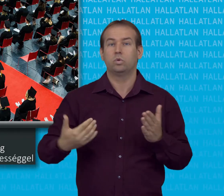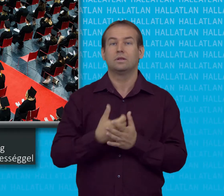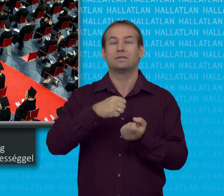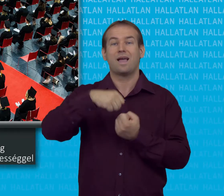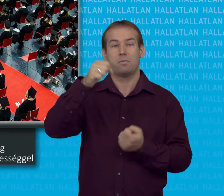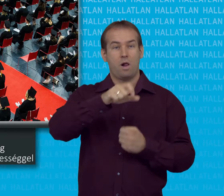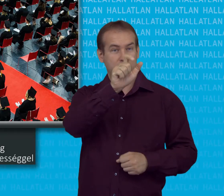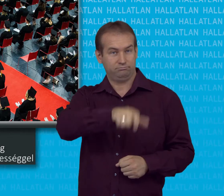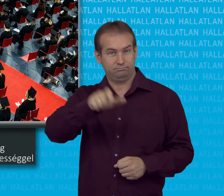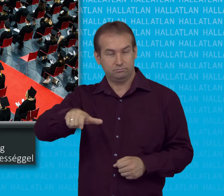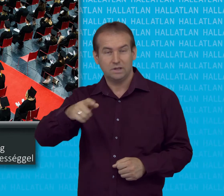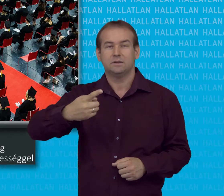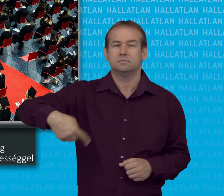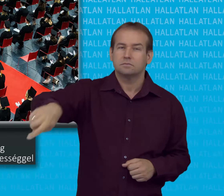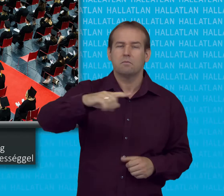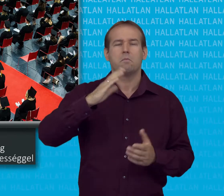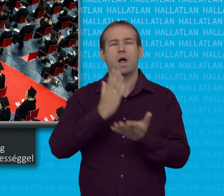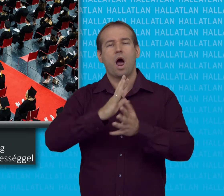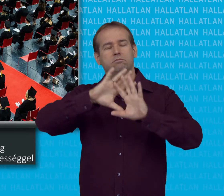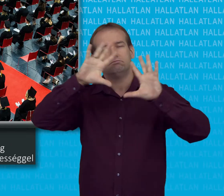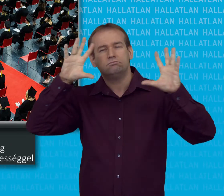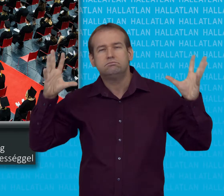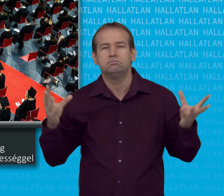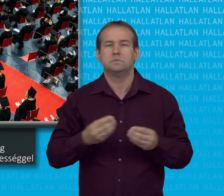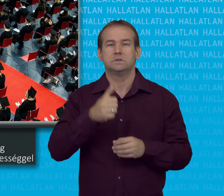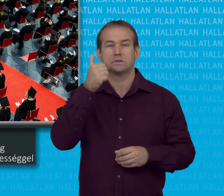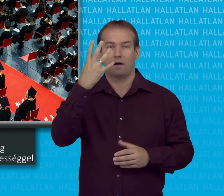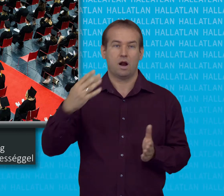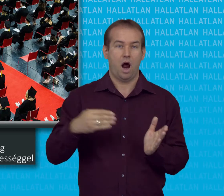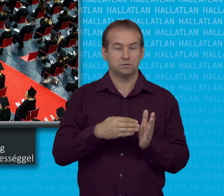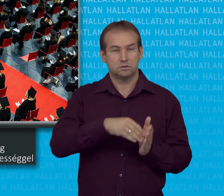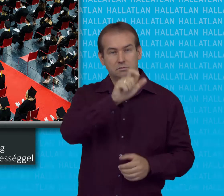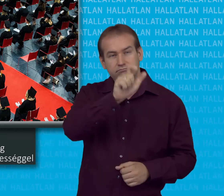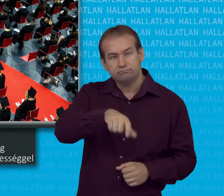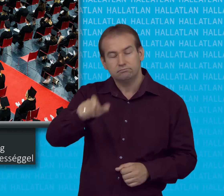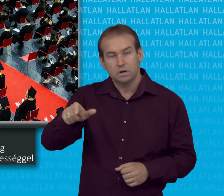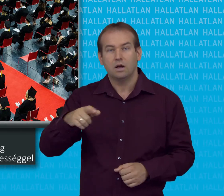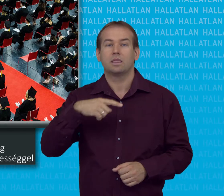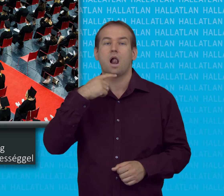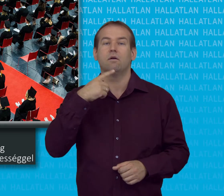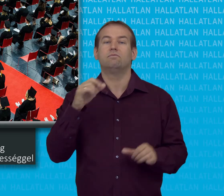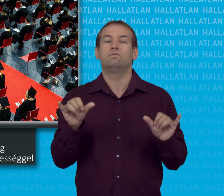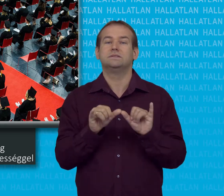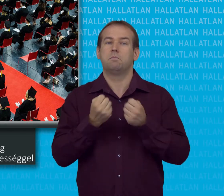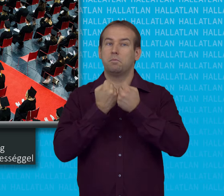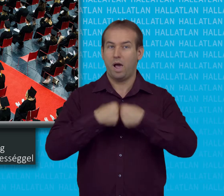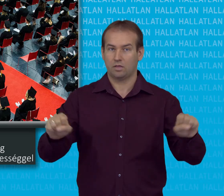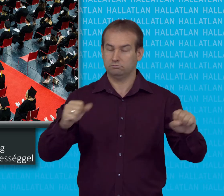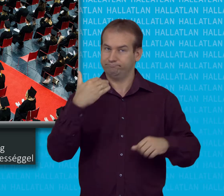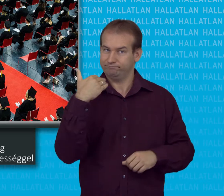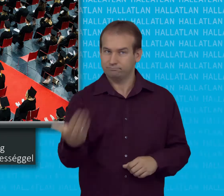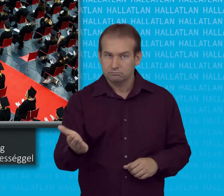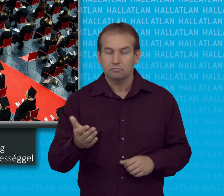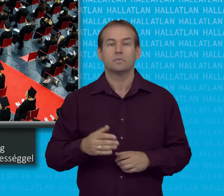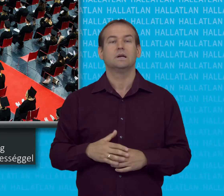összesen már közel 140 ezer új diplomást hozott a nyelvvizsgamentesség.